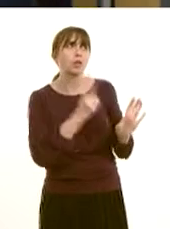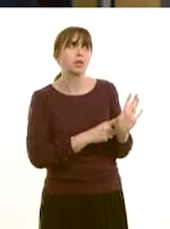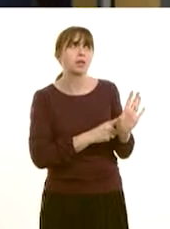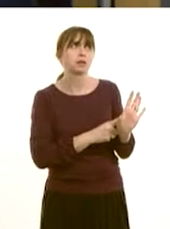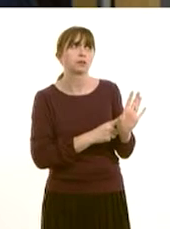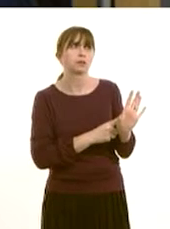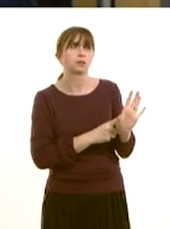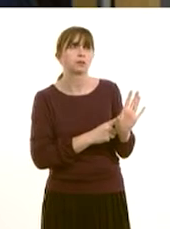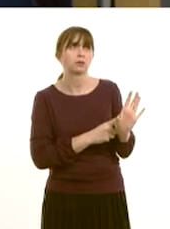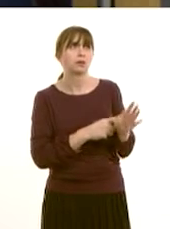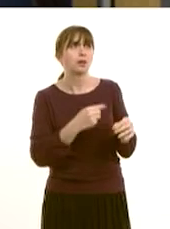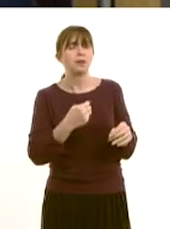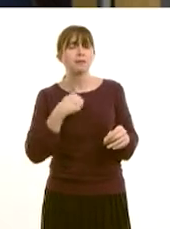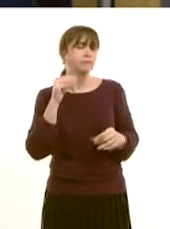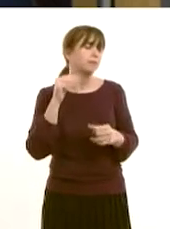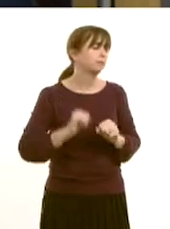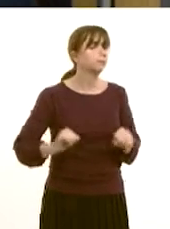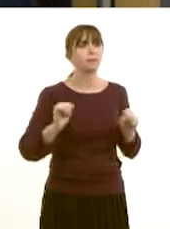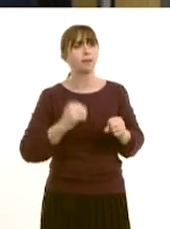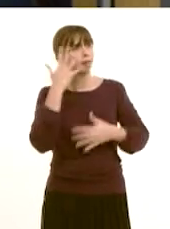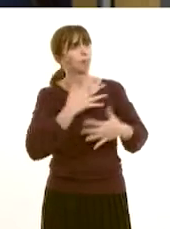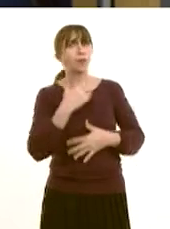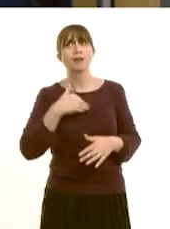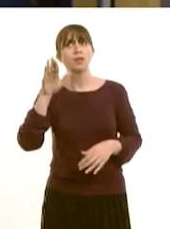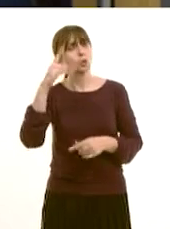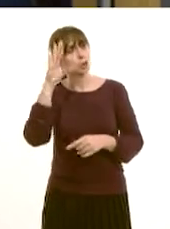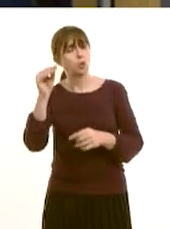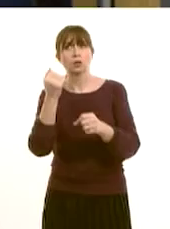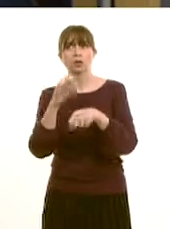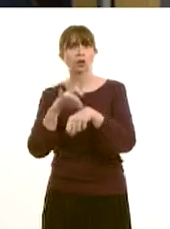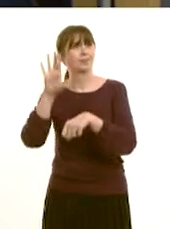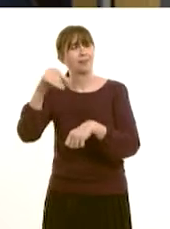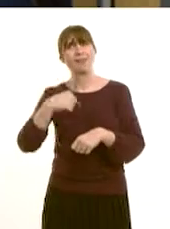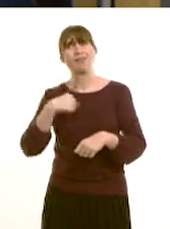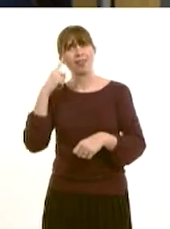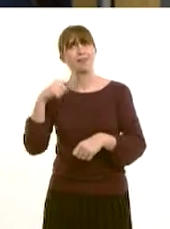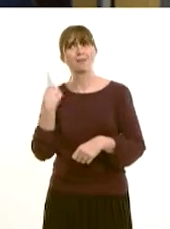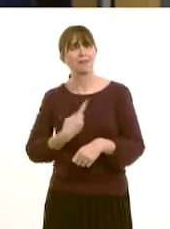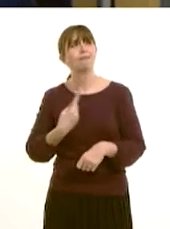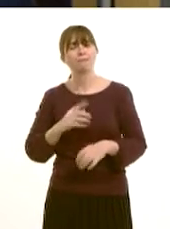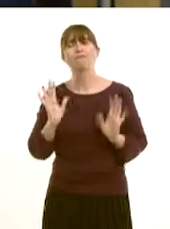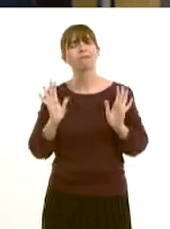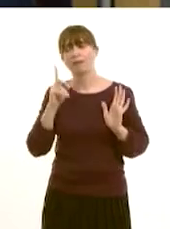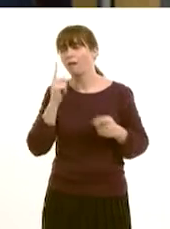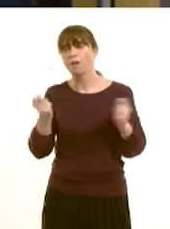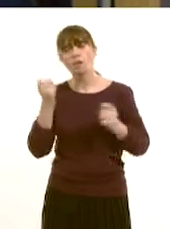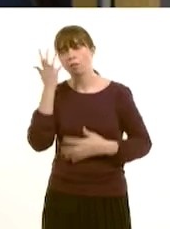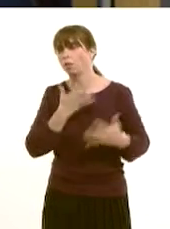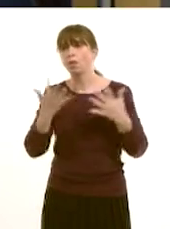Dim ond pan wnes i, fel Aelod Cynulliad, godiír mater hwn gydaír GP yn lleol y gwnaeth unrhyw beth symud o ran ei helpu hi.